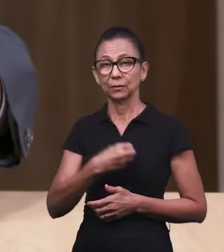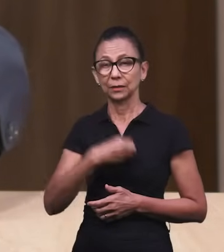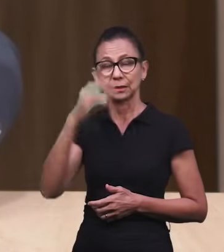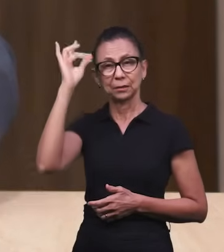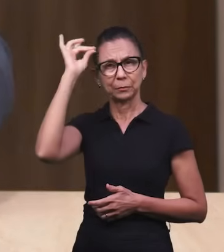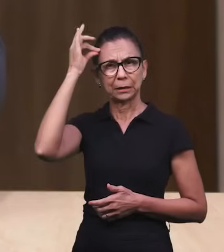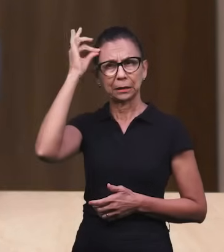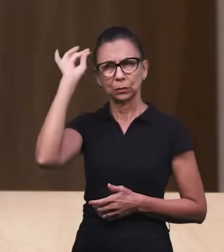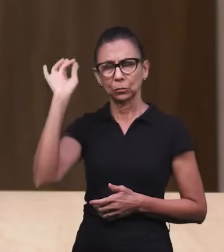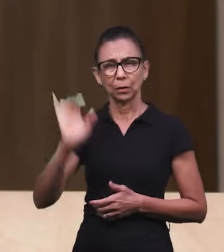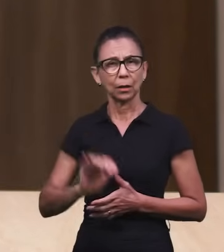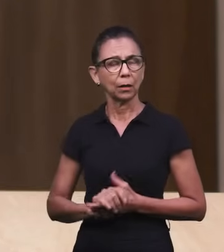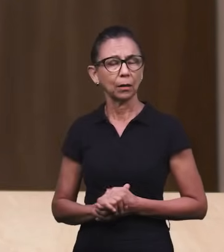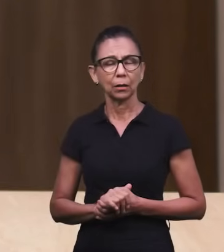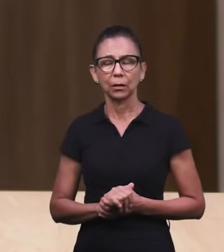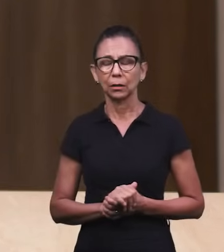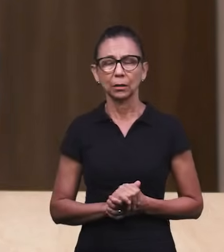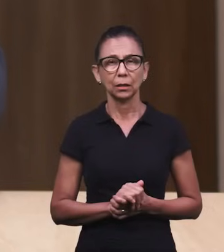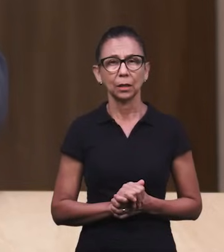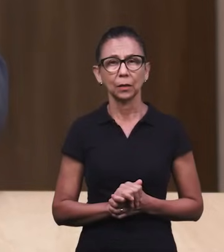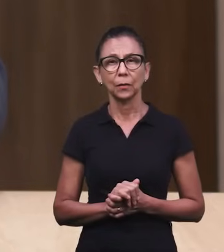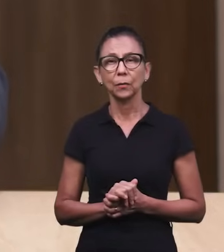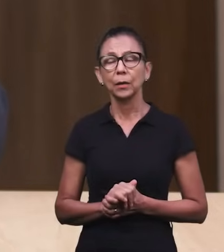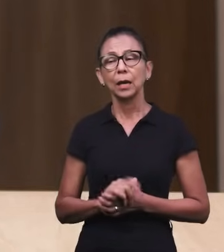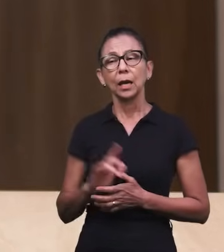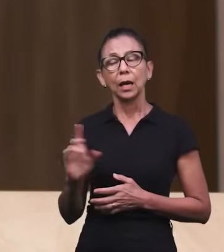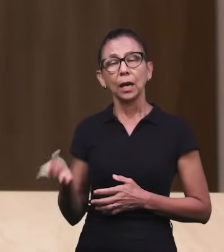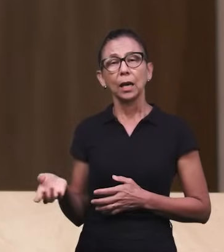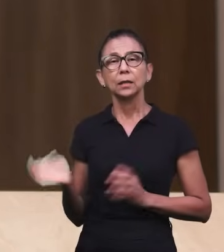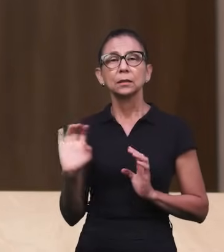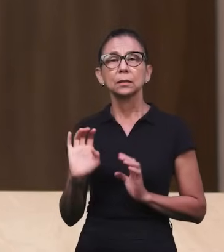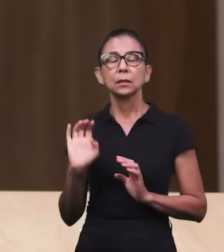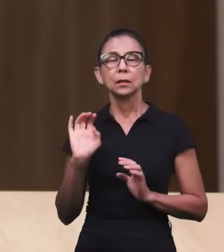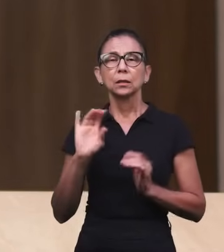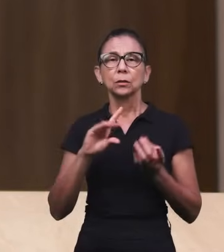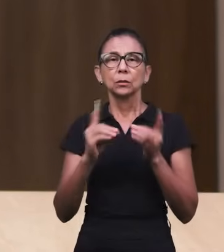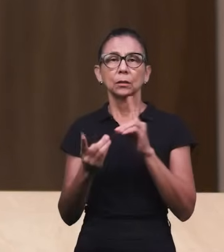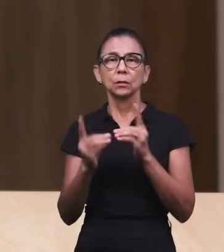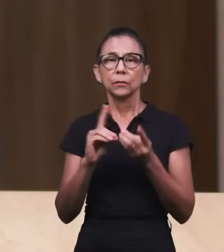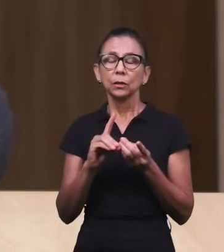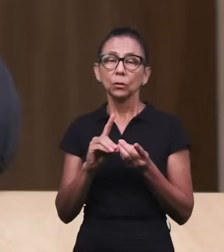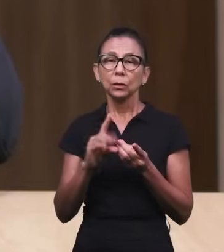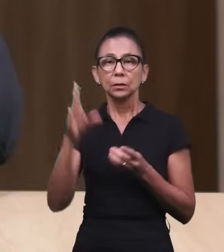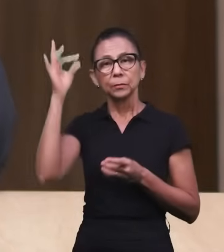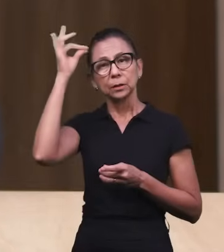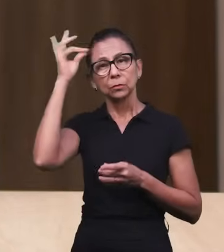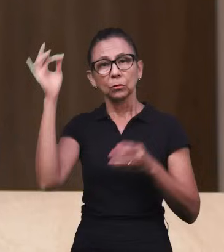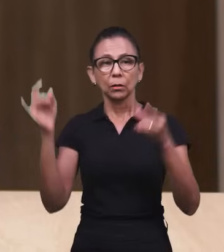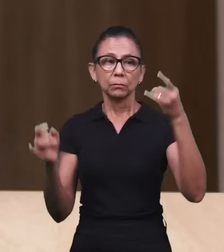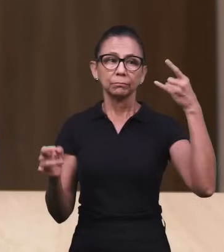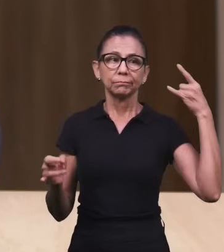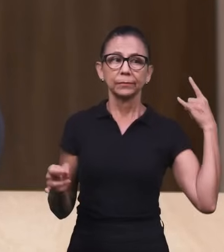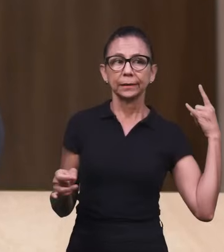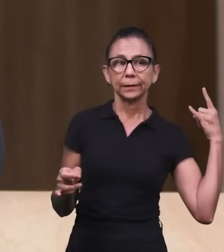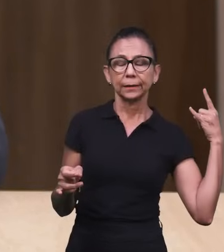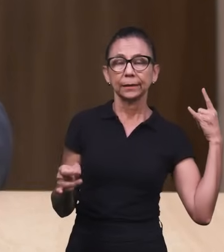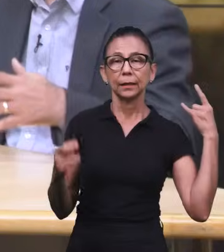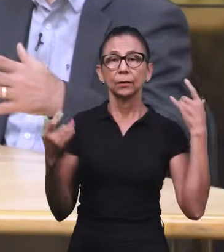trocaram tudo aquilo que é espiritual pelo material resultando Em quê Em falência falência da